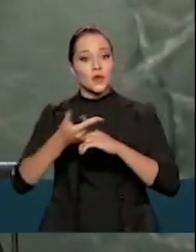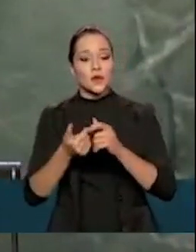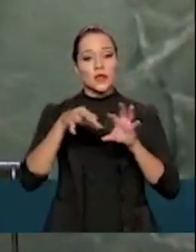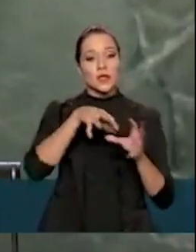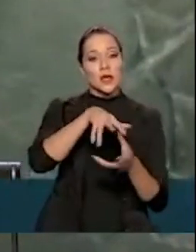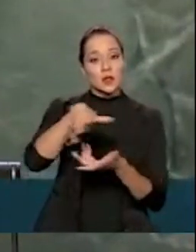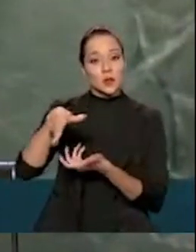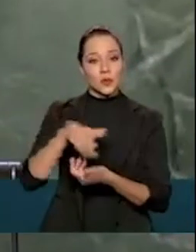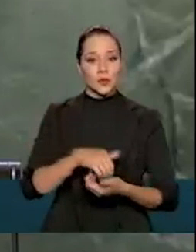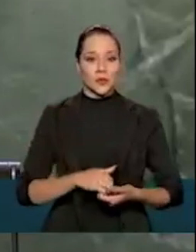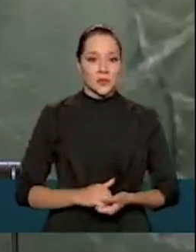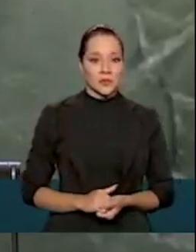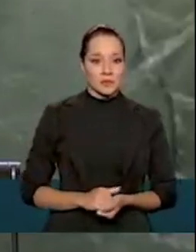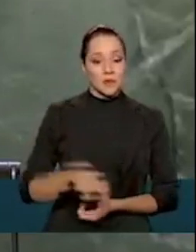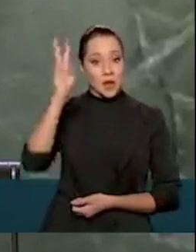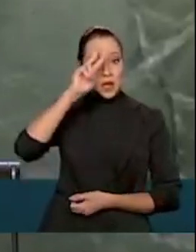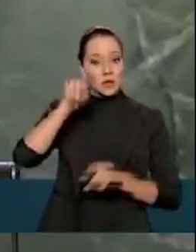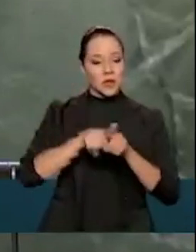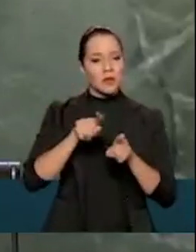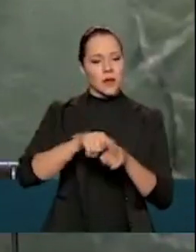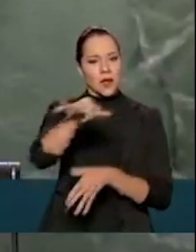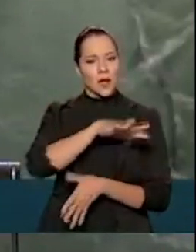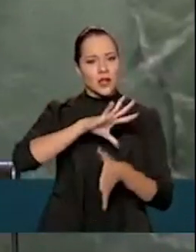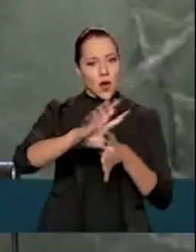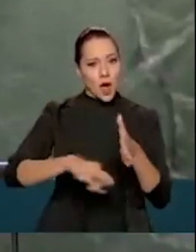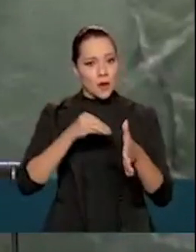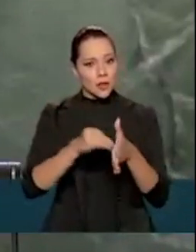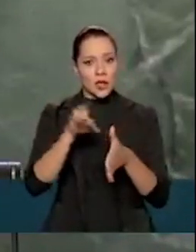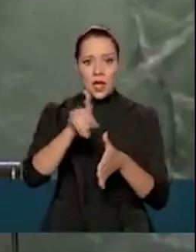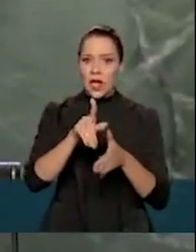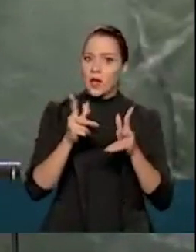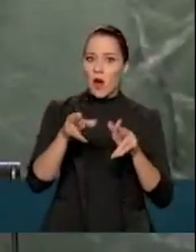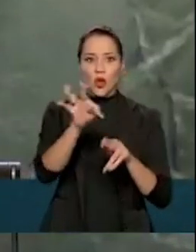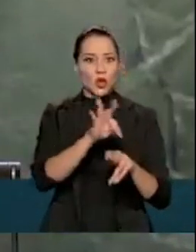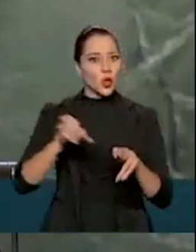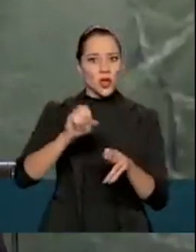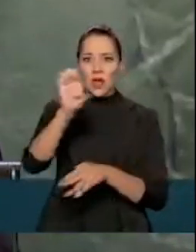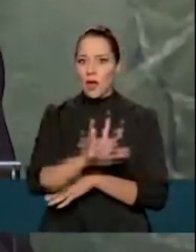do planeta lembro que a Região Amazônica equivale a área de toda a Europa ocidental